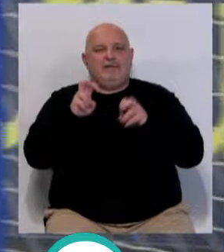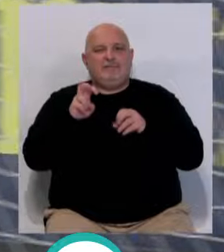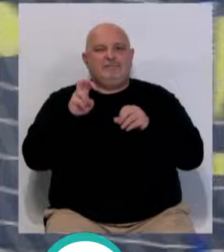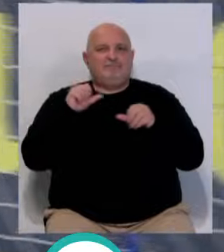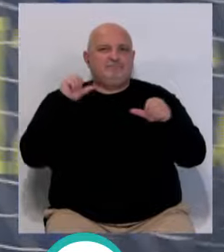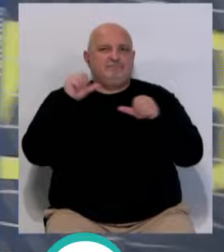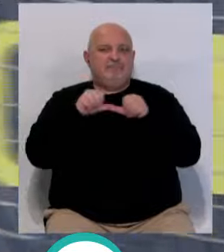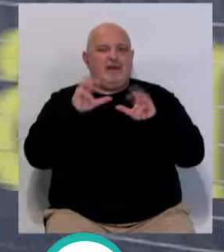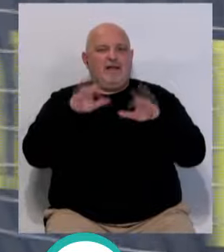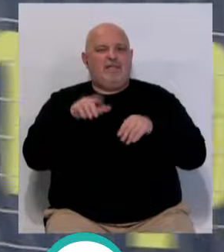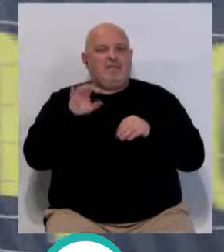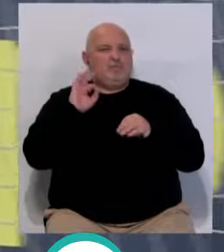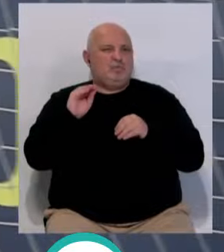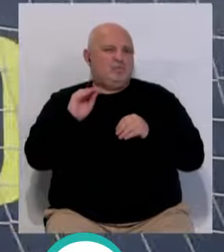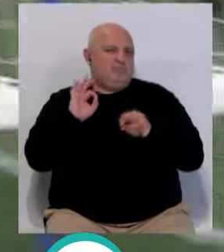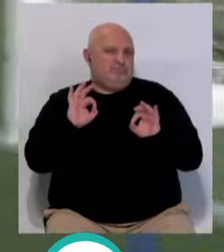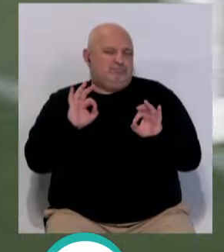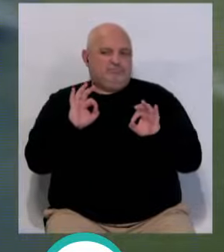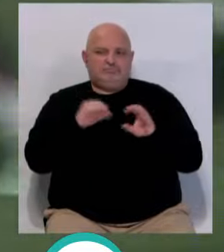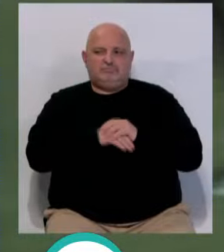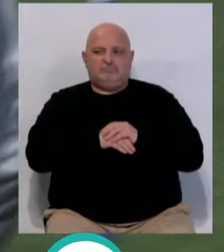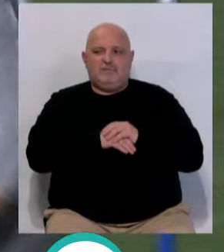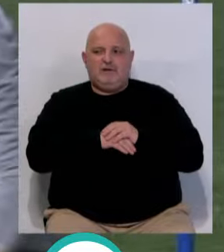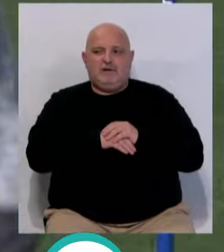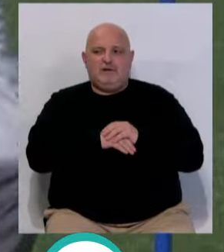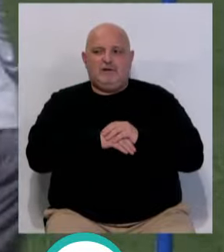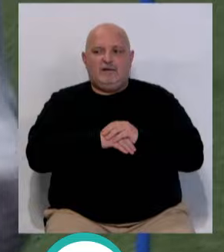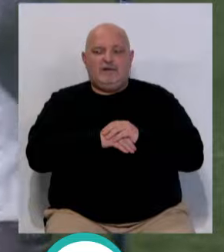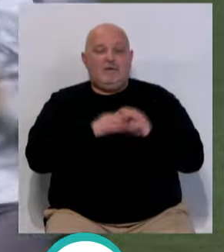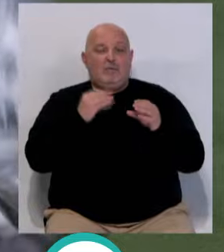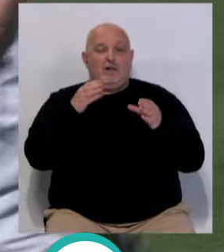yo cuando el cadi es un equipo al que le le llega en grande sobre todo los buenos equipos entonces